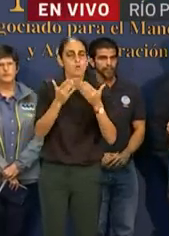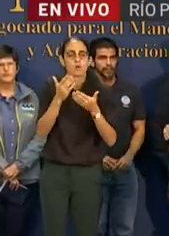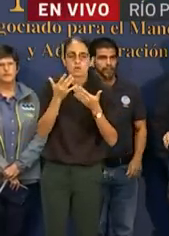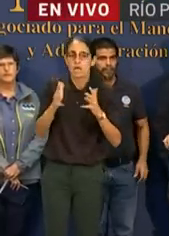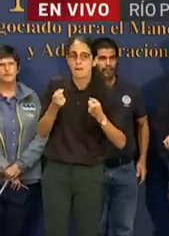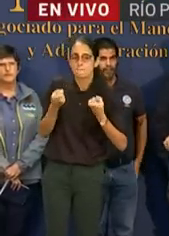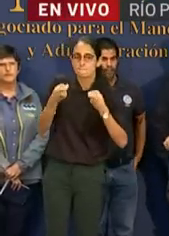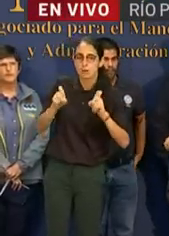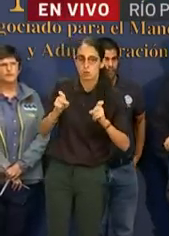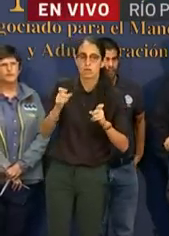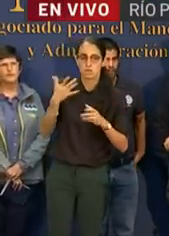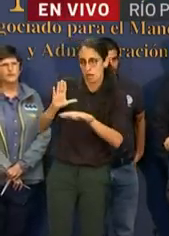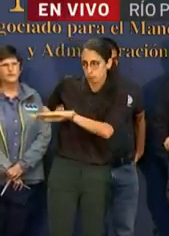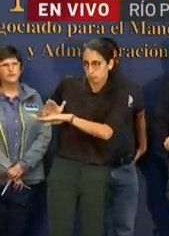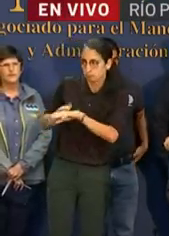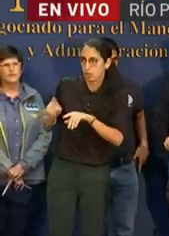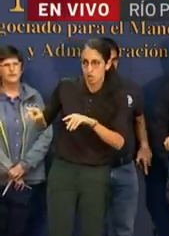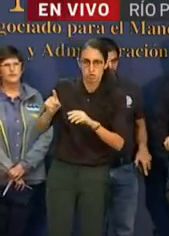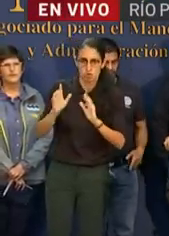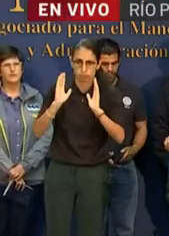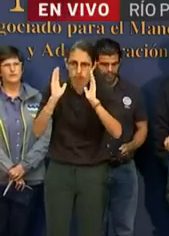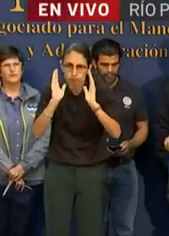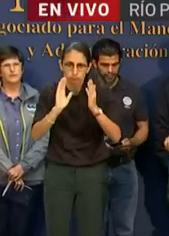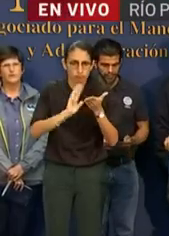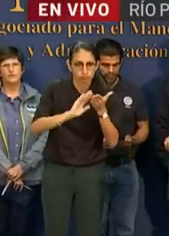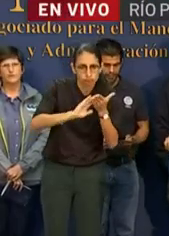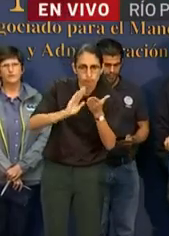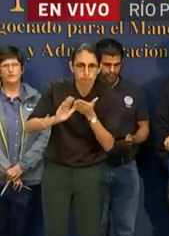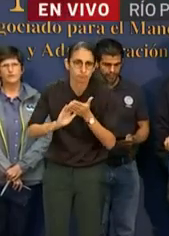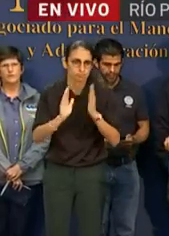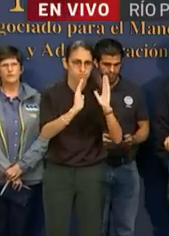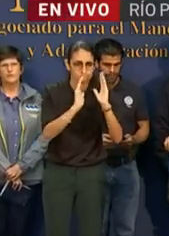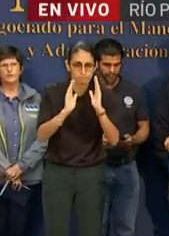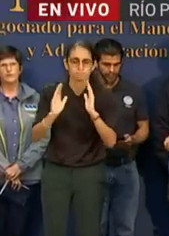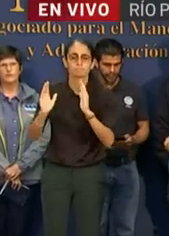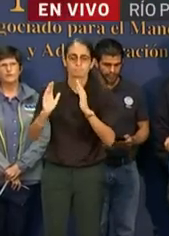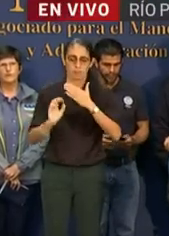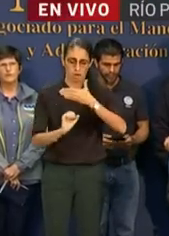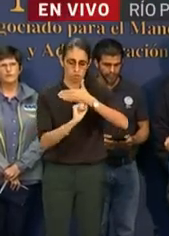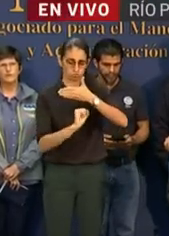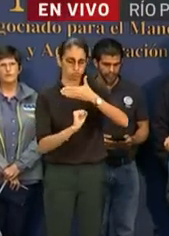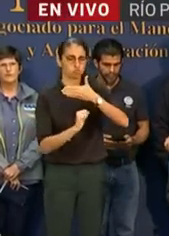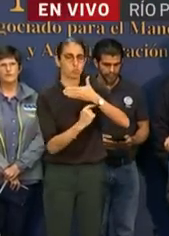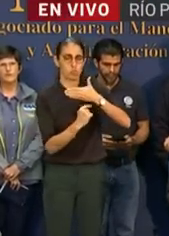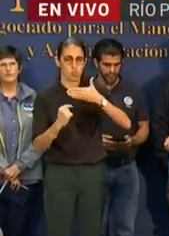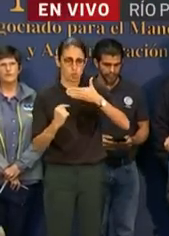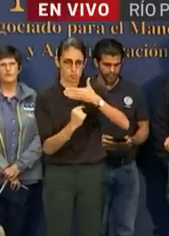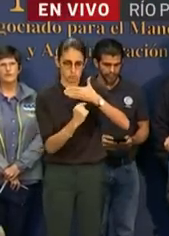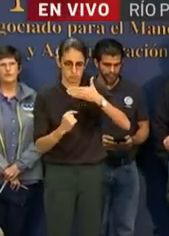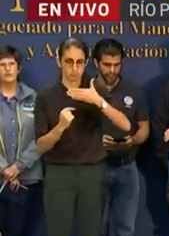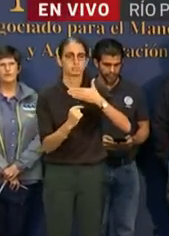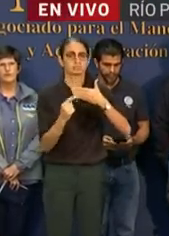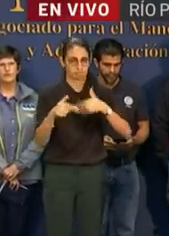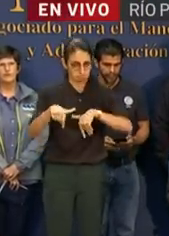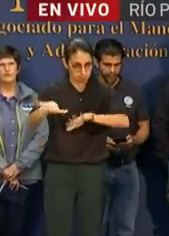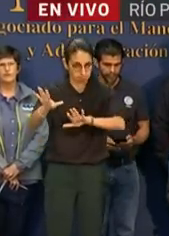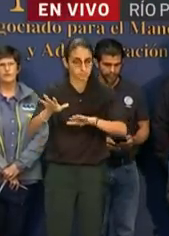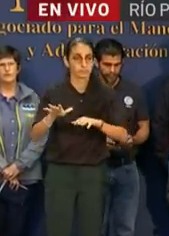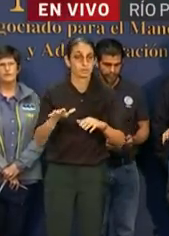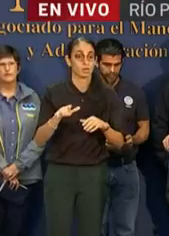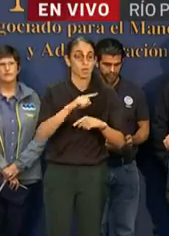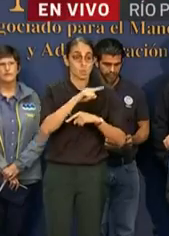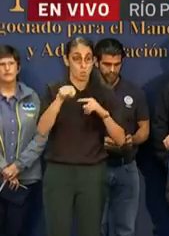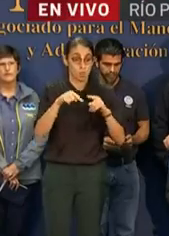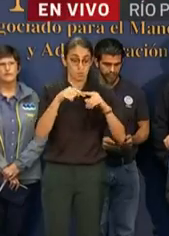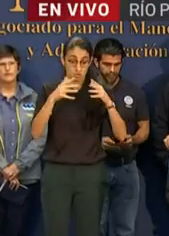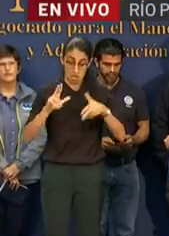FIONA, EL HURACÁN. HAY ALGUNAS